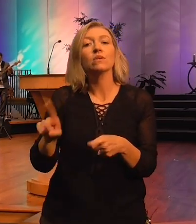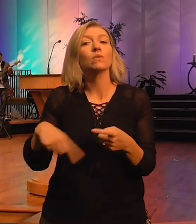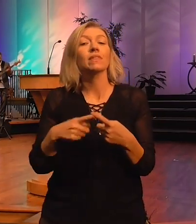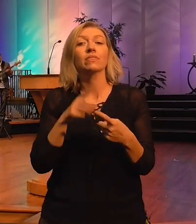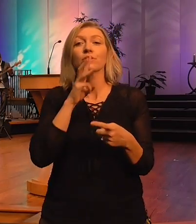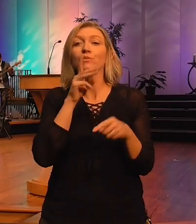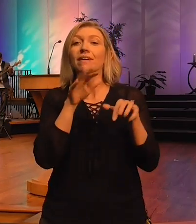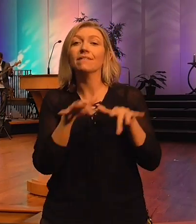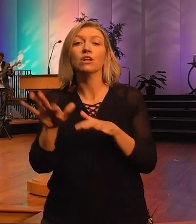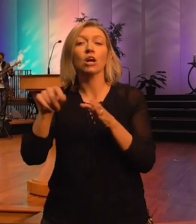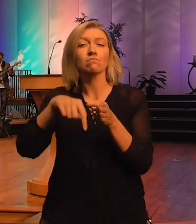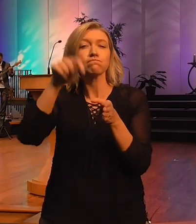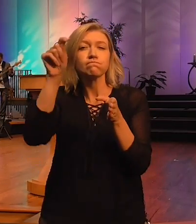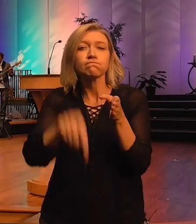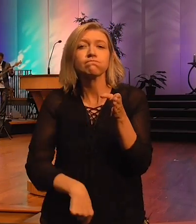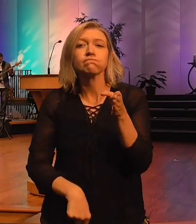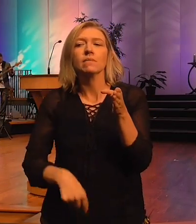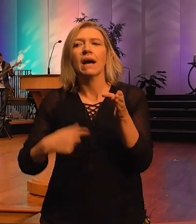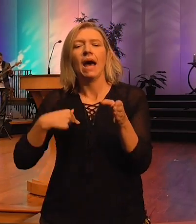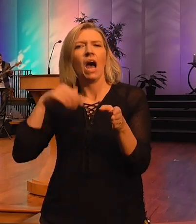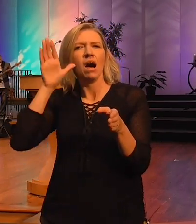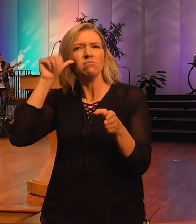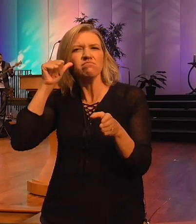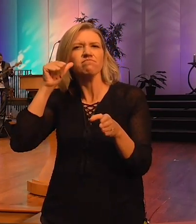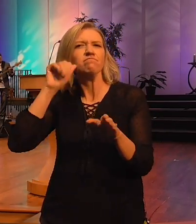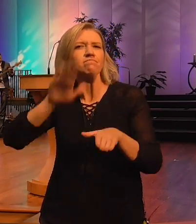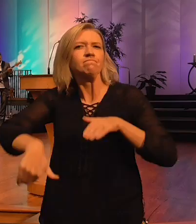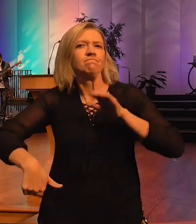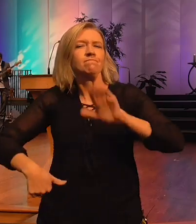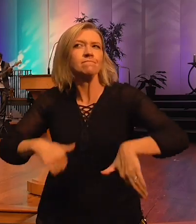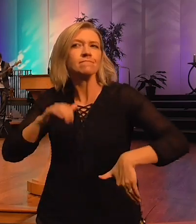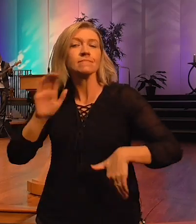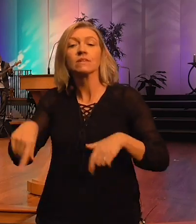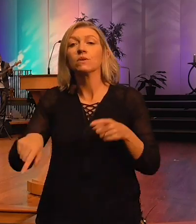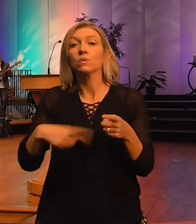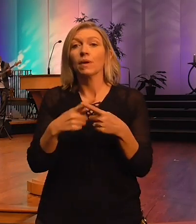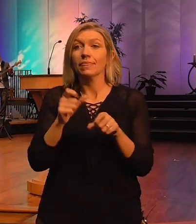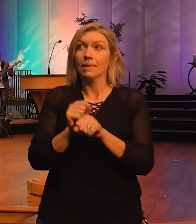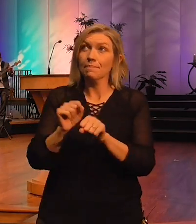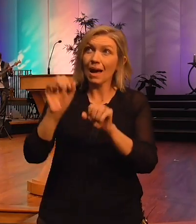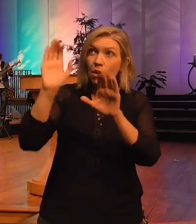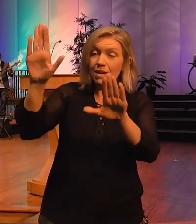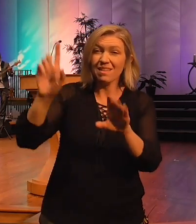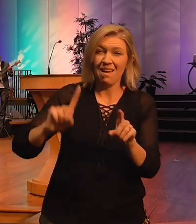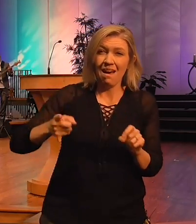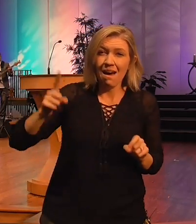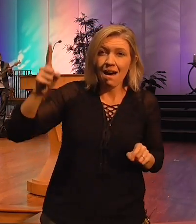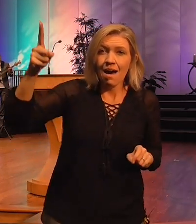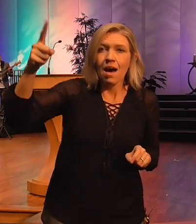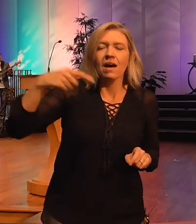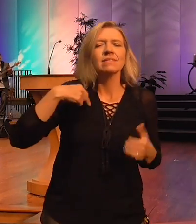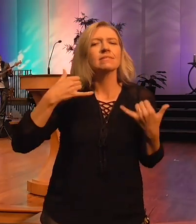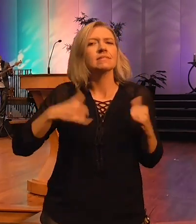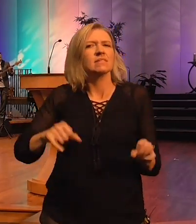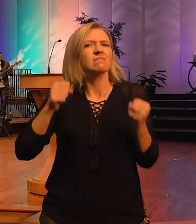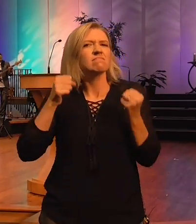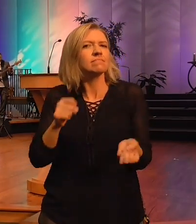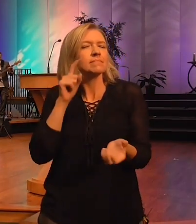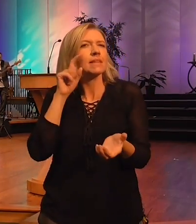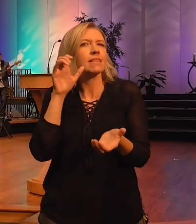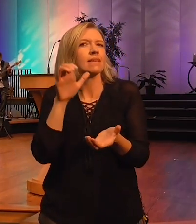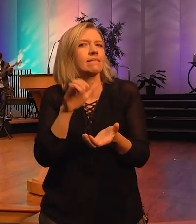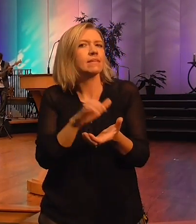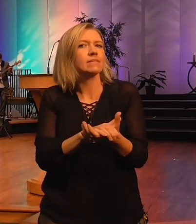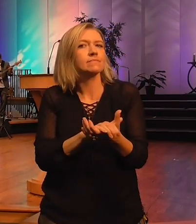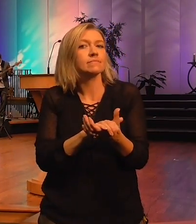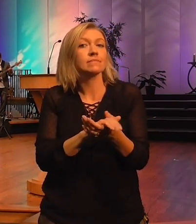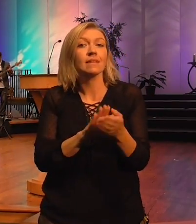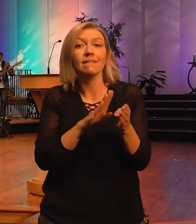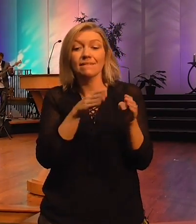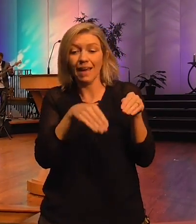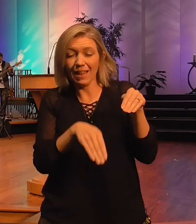era profundo, no lo hice F cuando theal estaba alto, todavía cuando el valle estaba L,